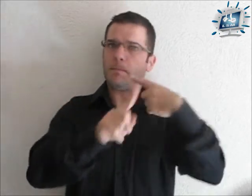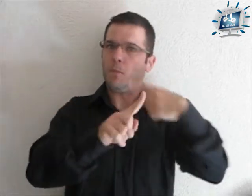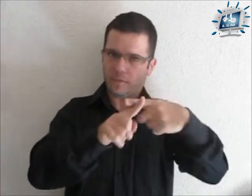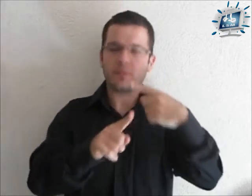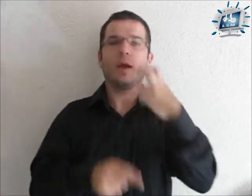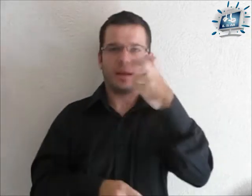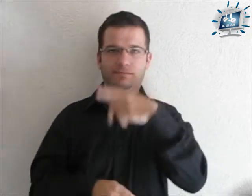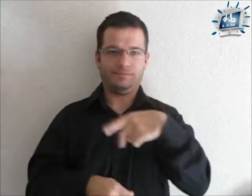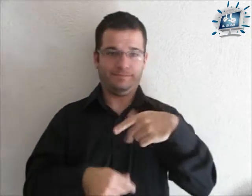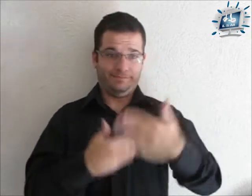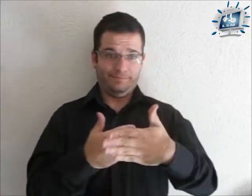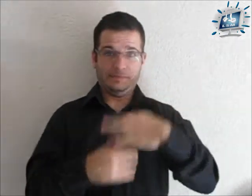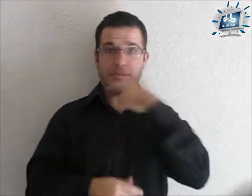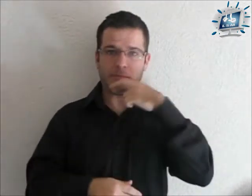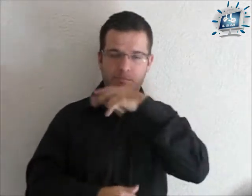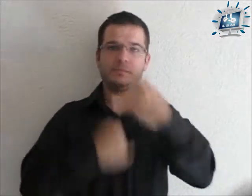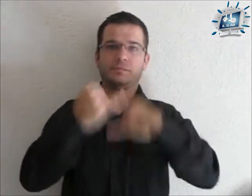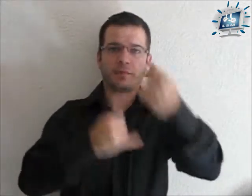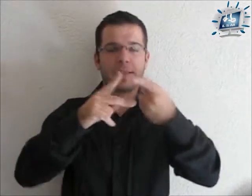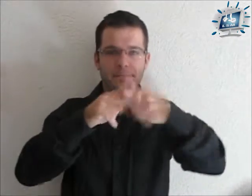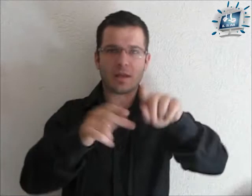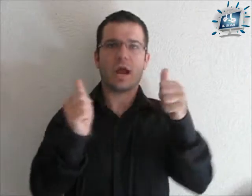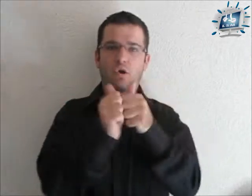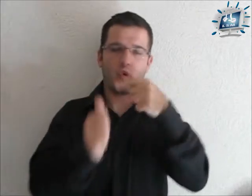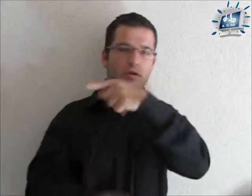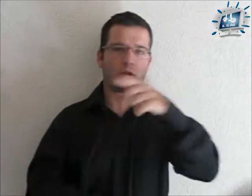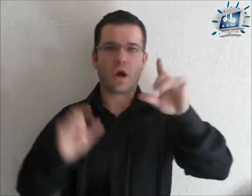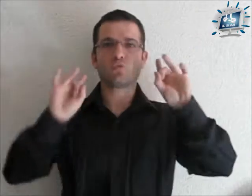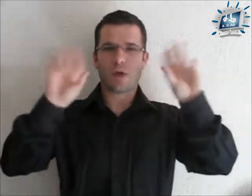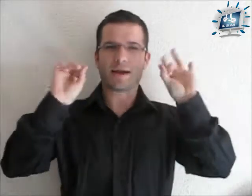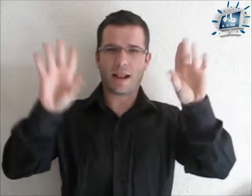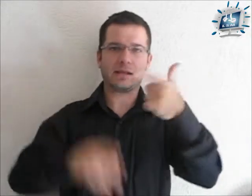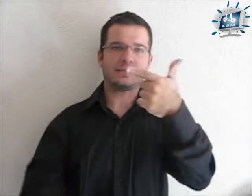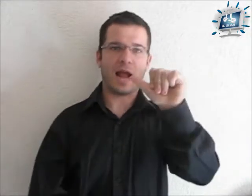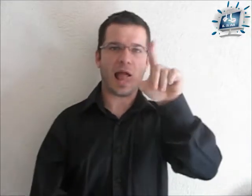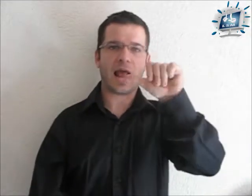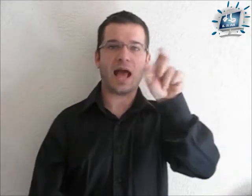muy pronto empezará la última temporada con Los Ángeles Galaxy